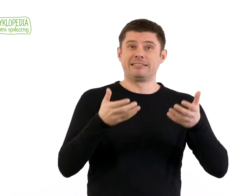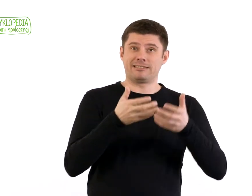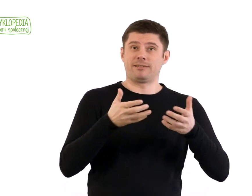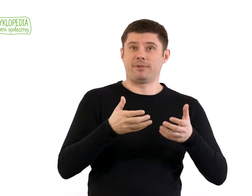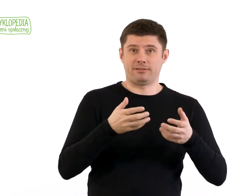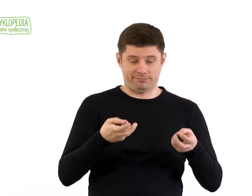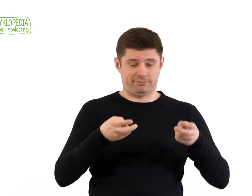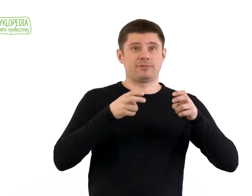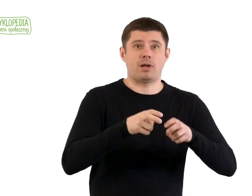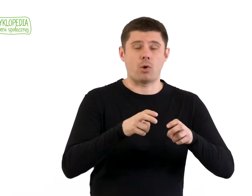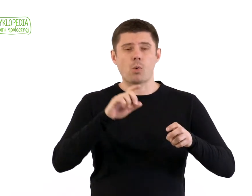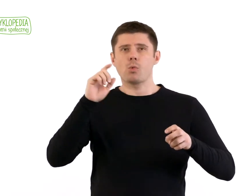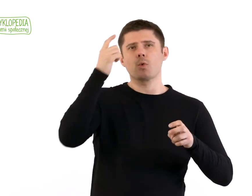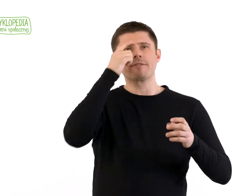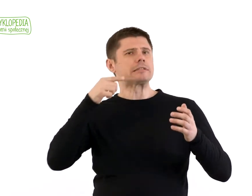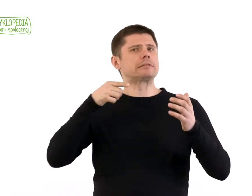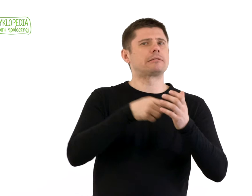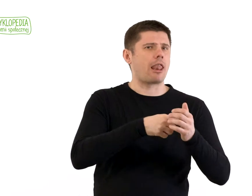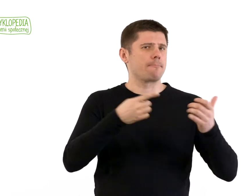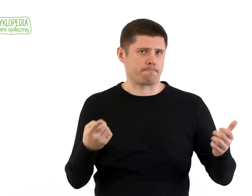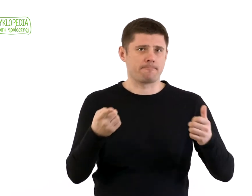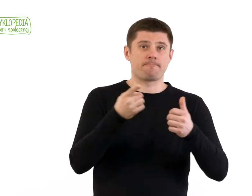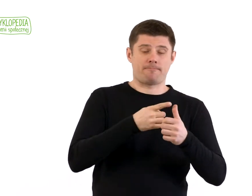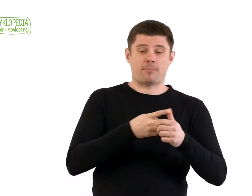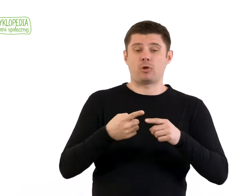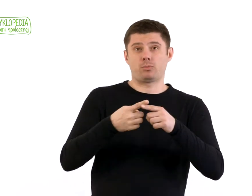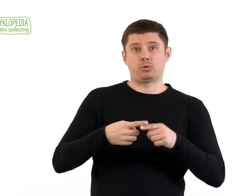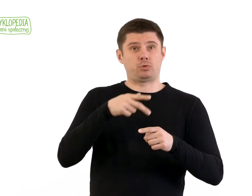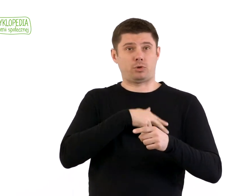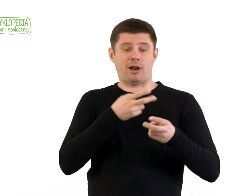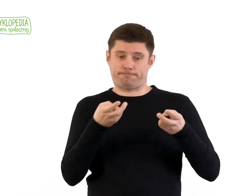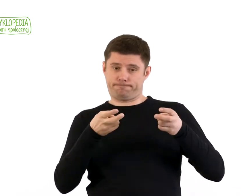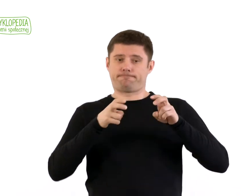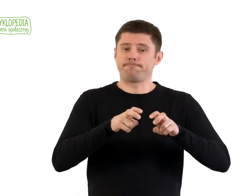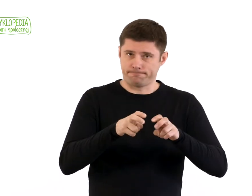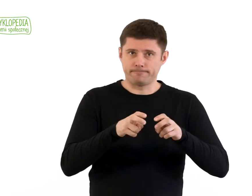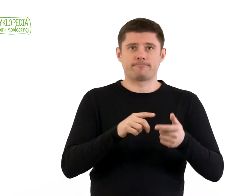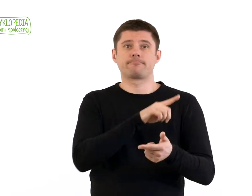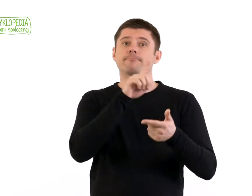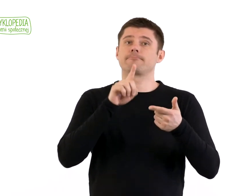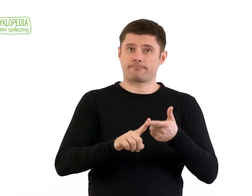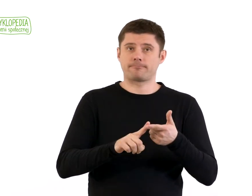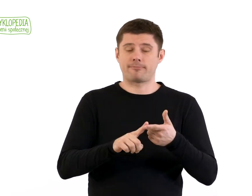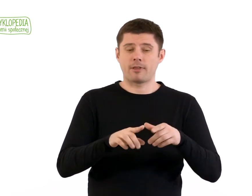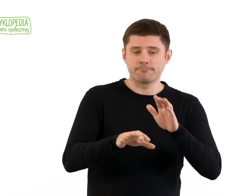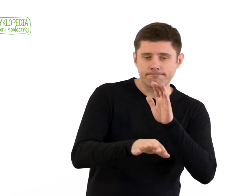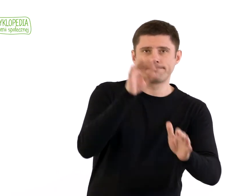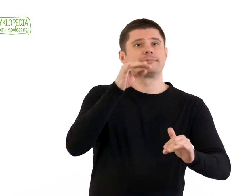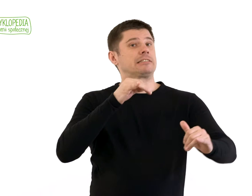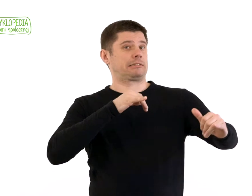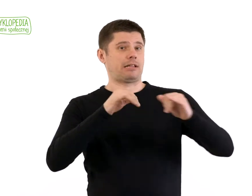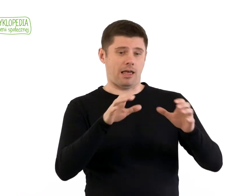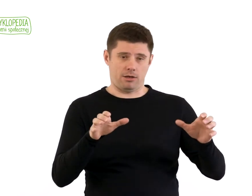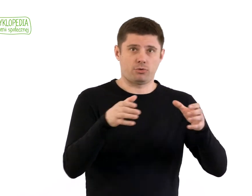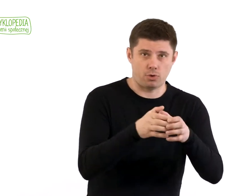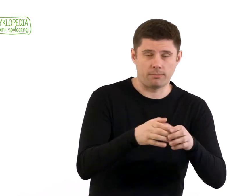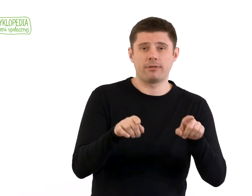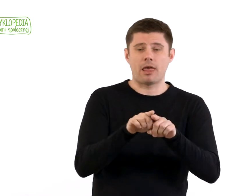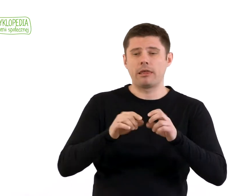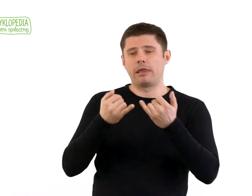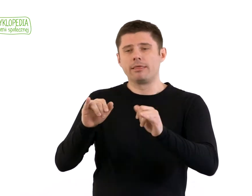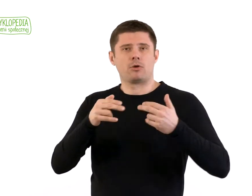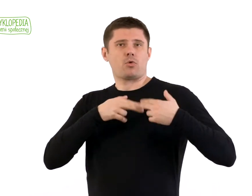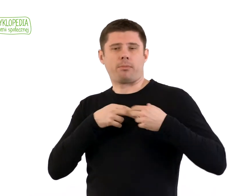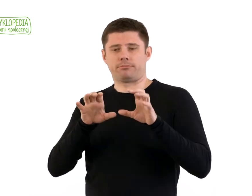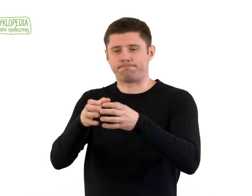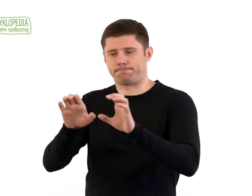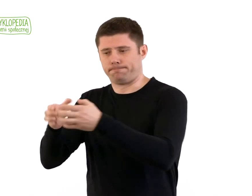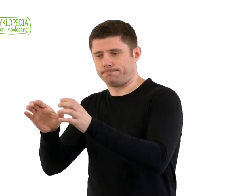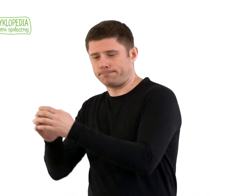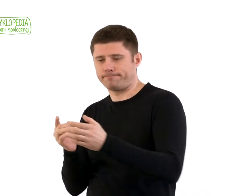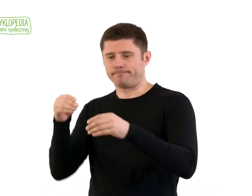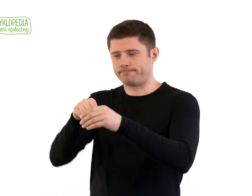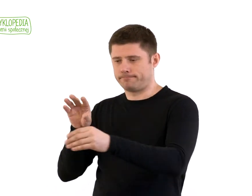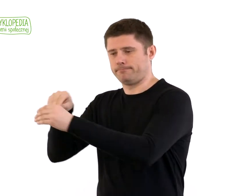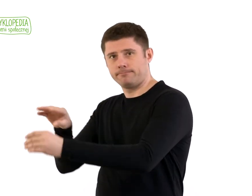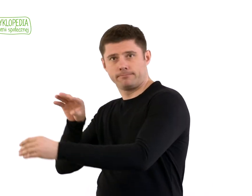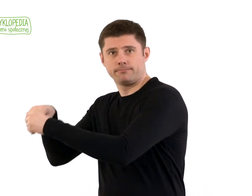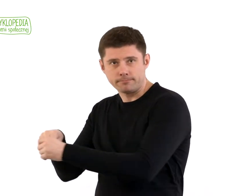Głównym celem zebrania założycielskiego jest: powołanie spółdzielni socjalnej, wybór jej zarządu i innych organów